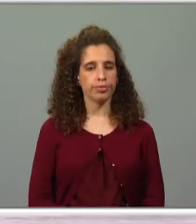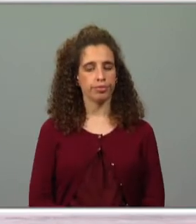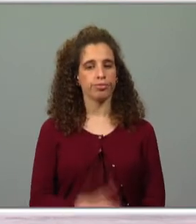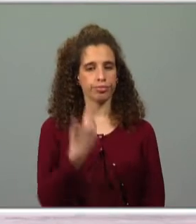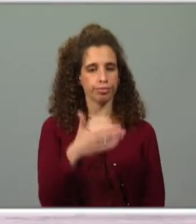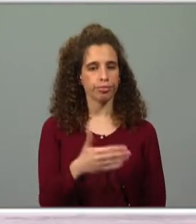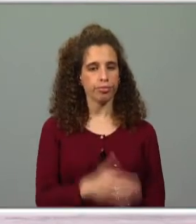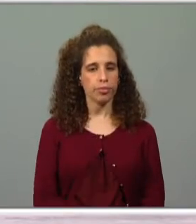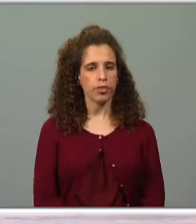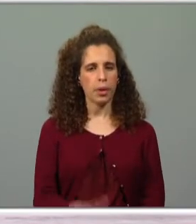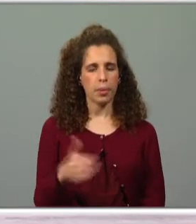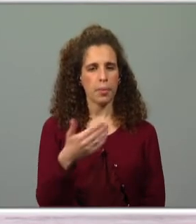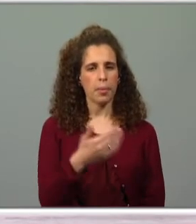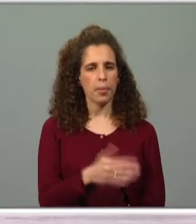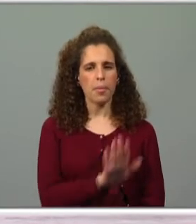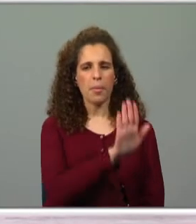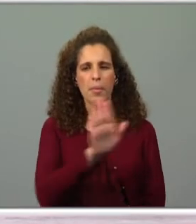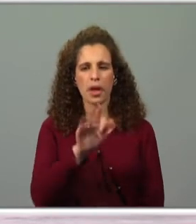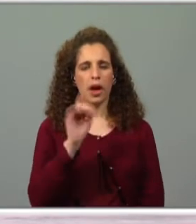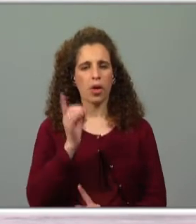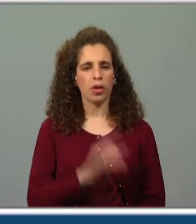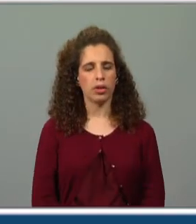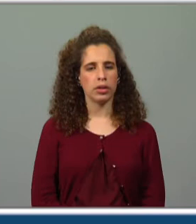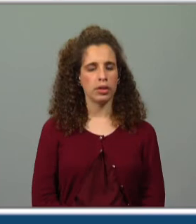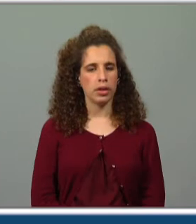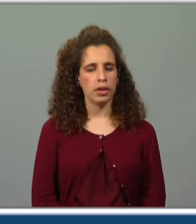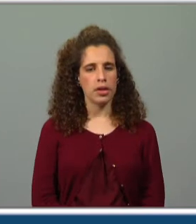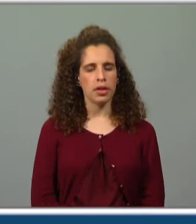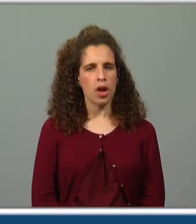primeiro plano que era qual que eu já me esqueci ai que já me esquecer a qual 前景就是我已經我忘了那裡我已經忘記了